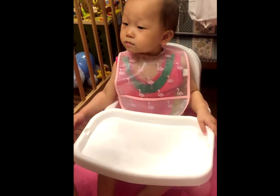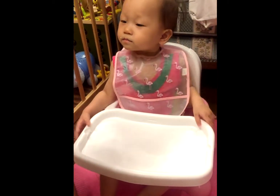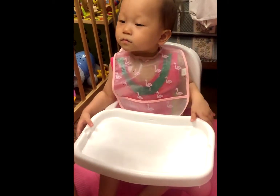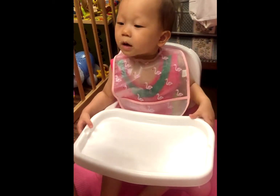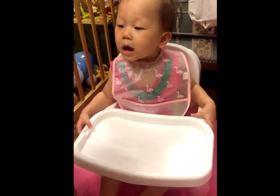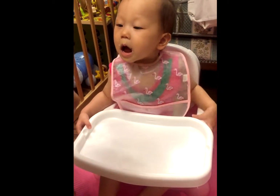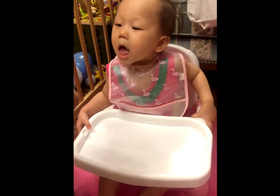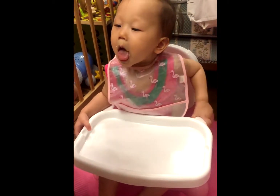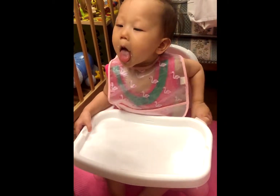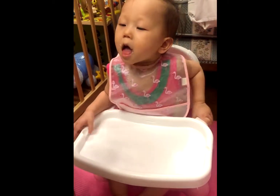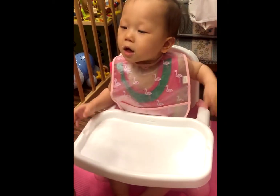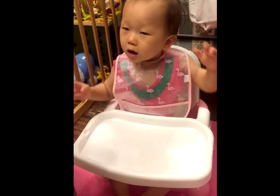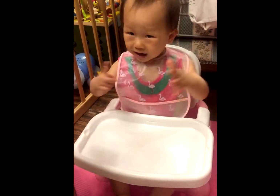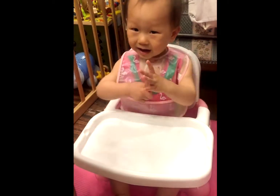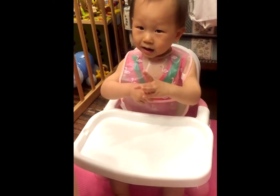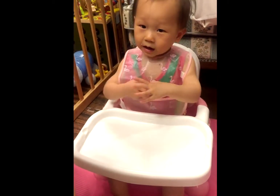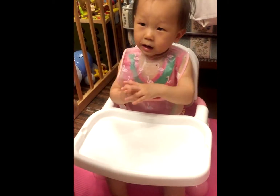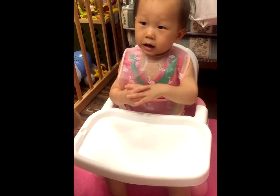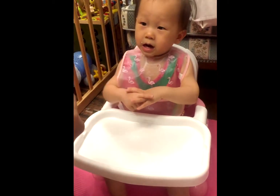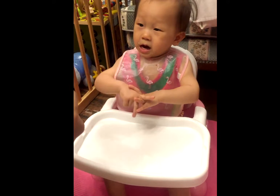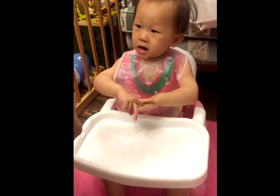もっとなに？ たまご！（サイン）